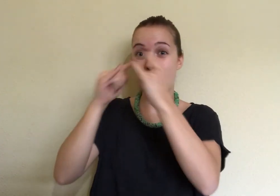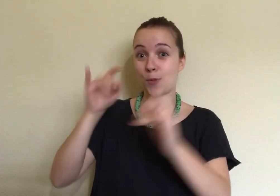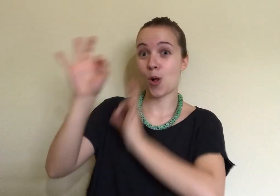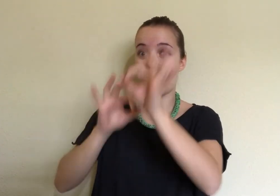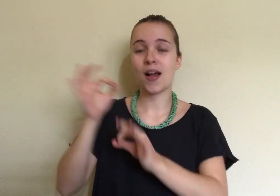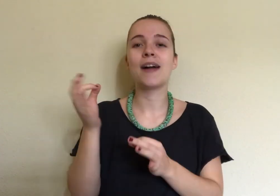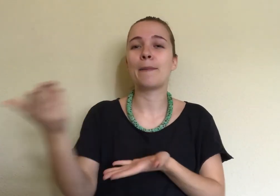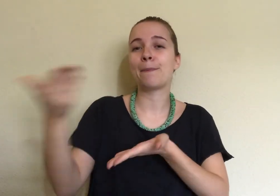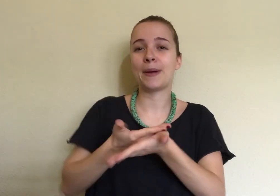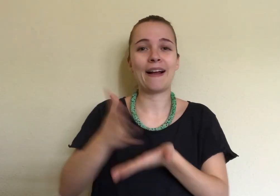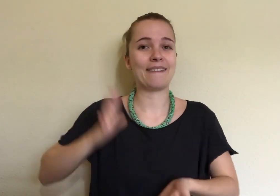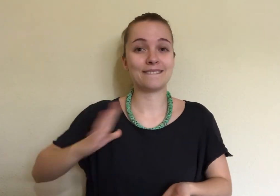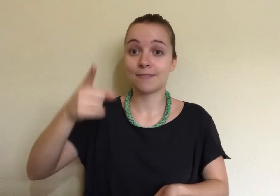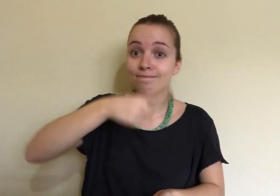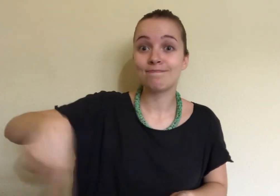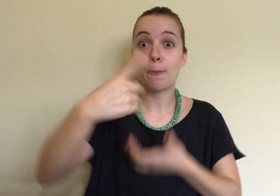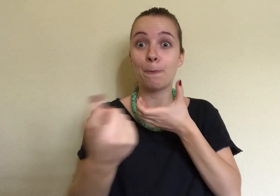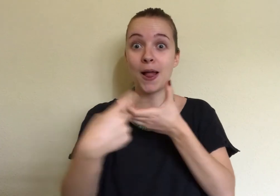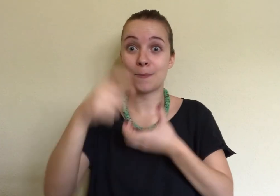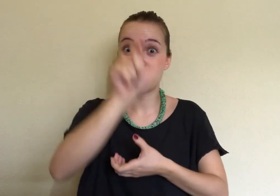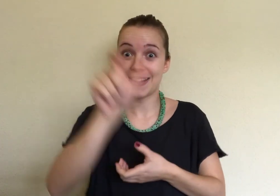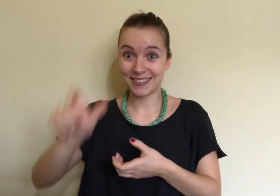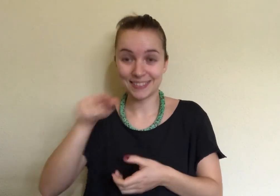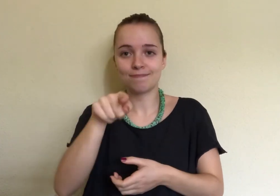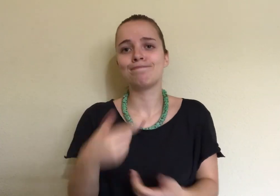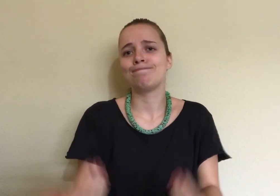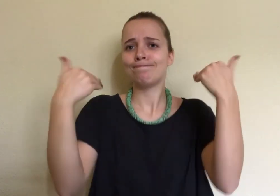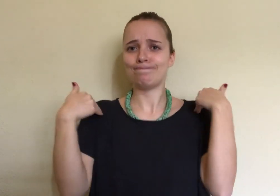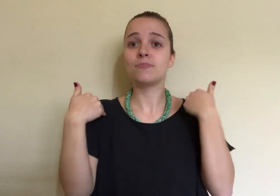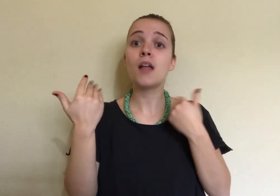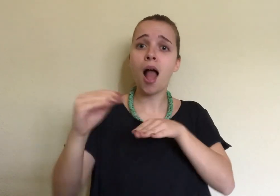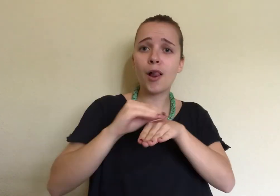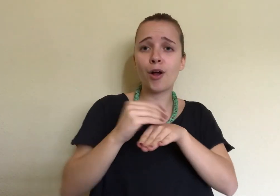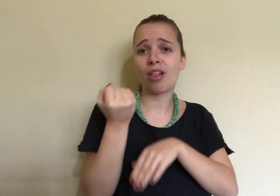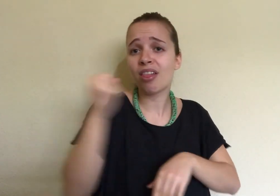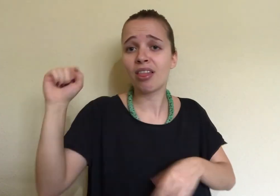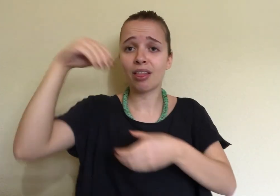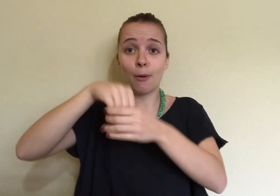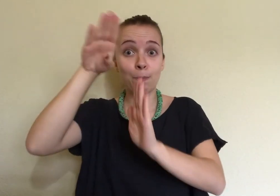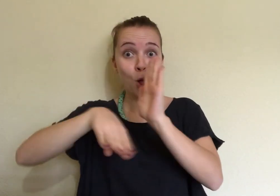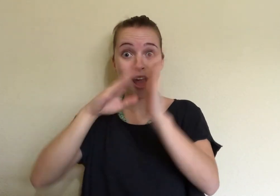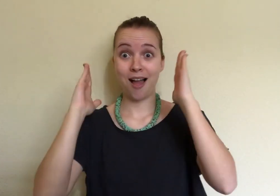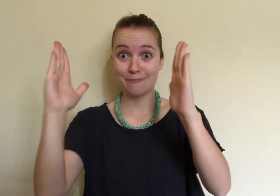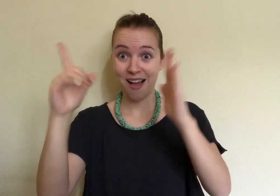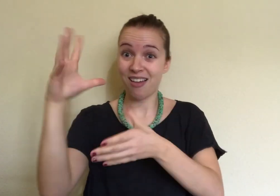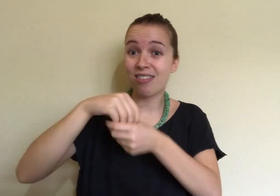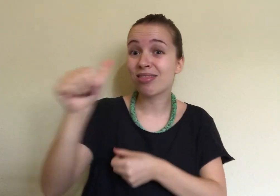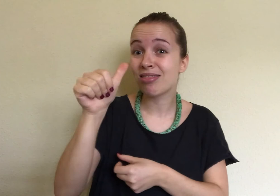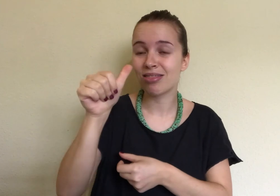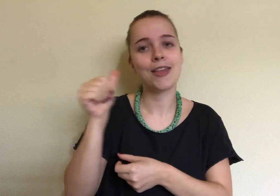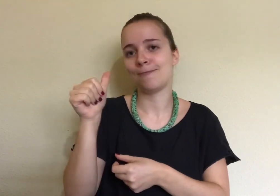La organización del campamento recuerda que está prohibido el uso de las mismas dentro del programa.